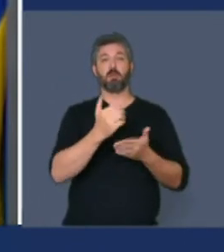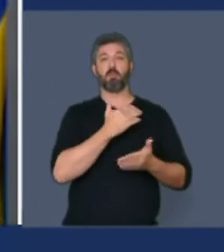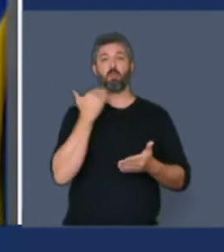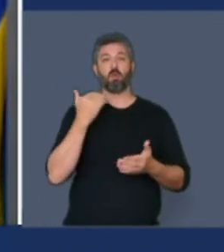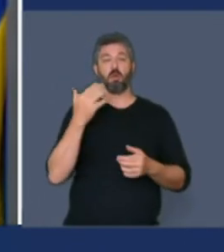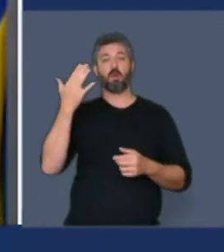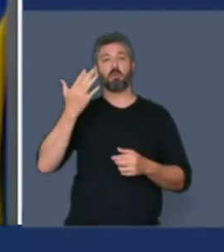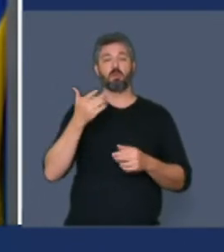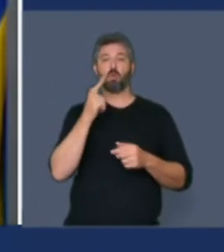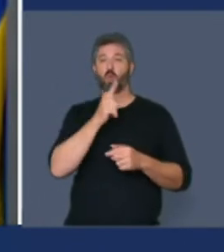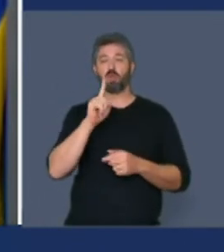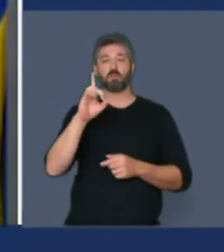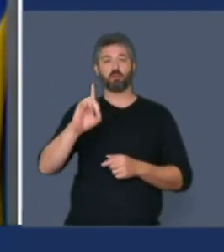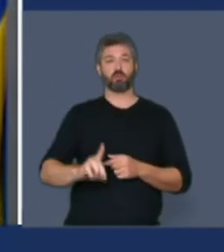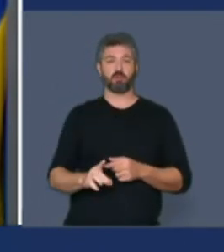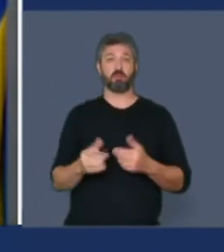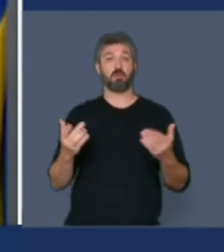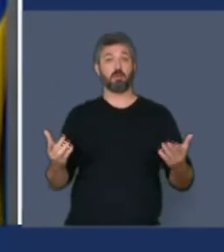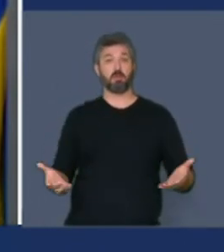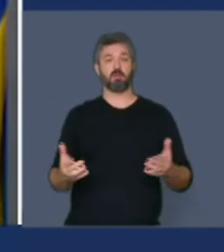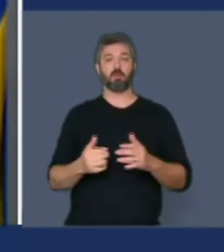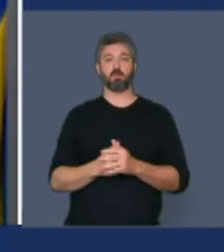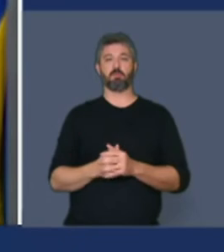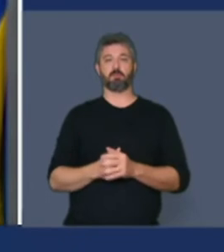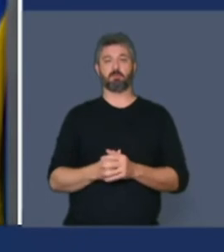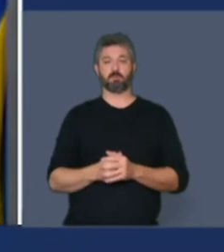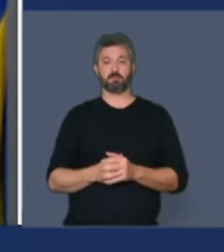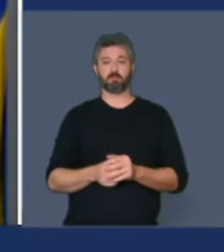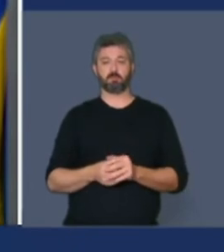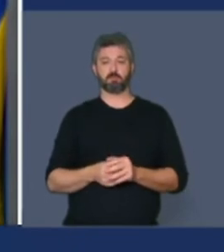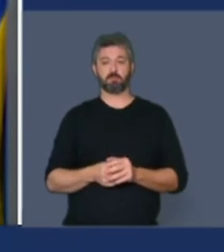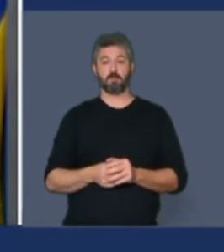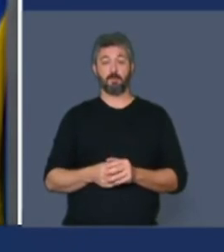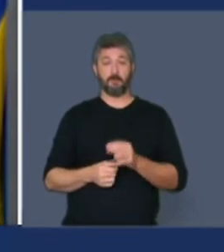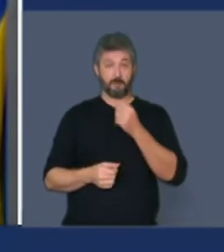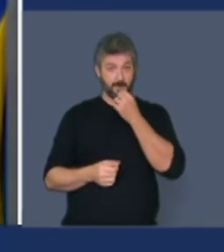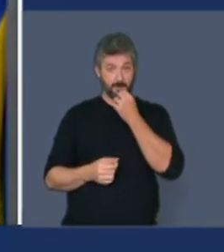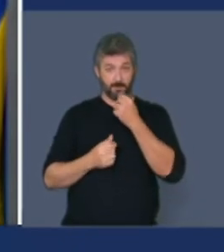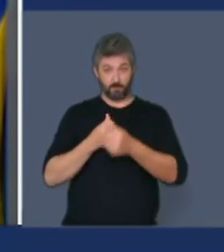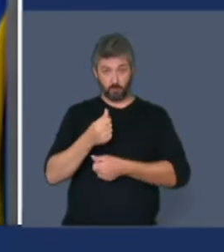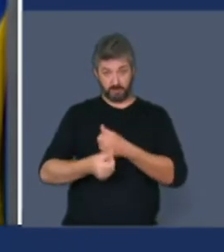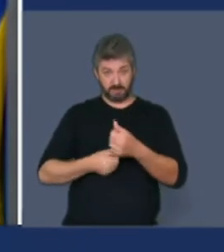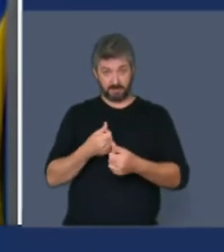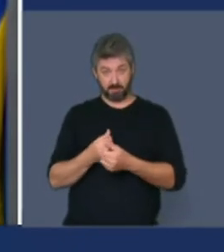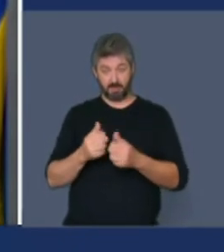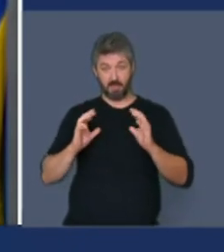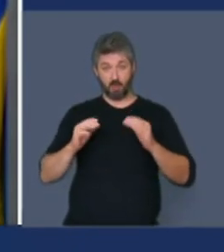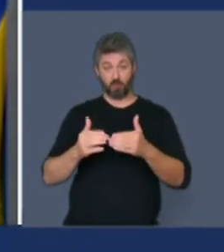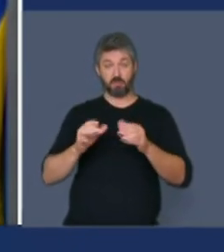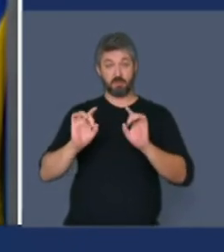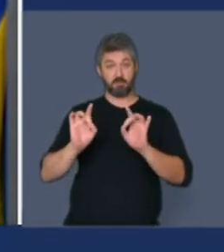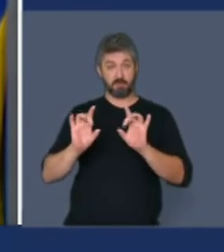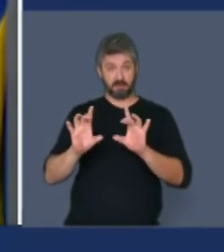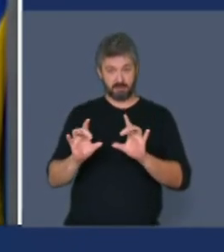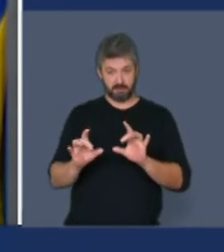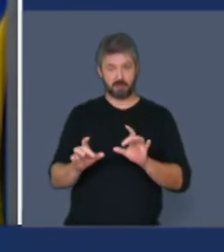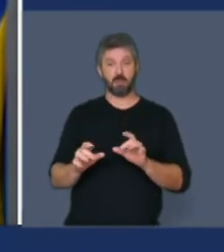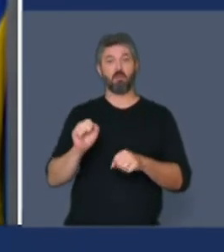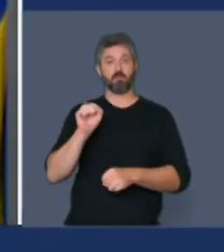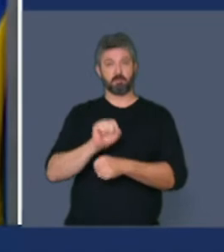ISSO, EU QUERO REFORÇAR O PEDIDO, QUE ESSE SEMESTRE, A COMISSÃO ESPECIAL, QUE FOI SUSPENSA DURANTE A PANDEMIA, RETOMADA NO PRIMEIRO SEMESTRE,